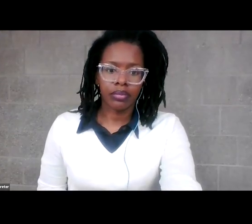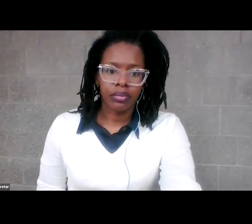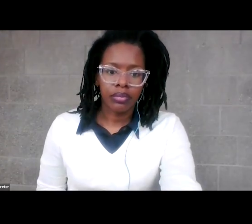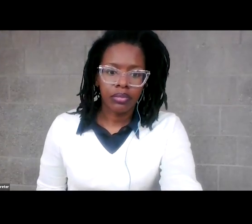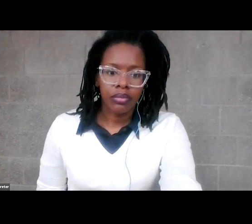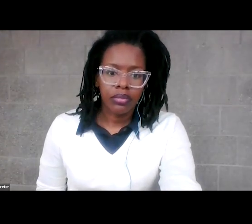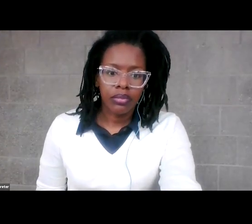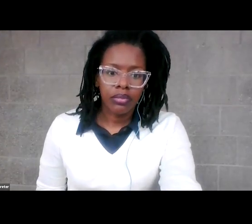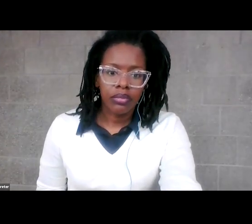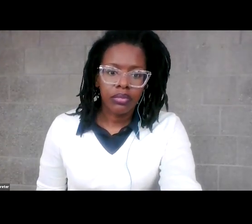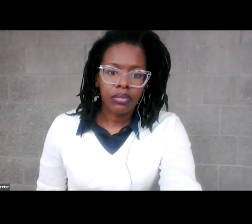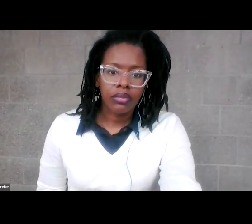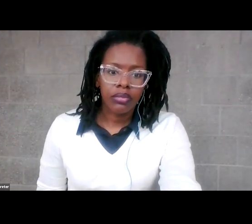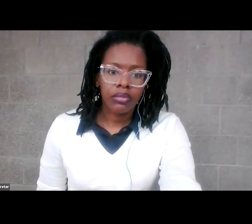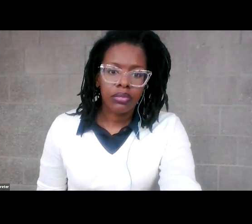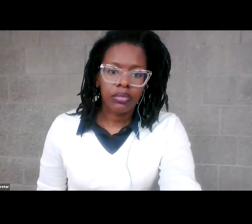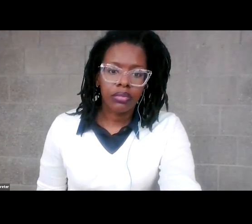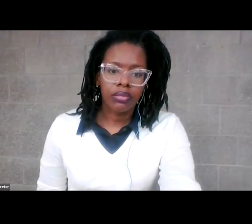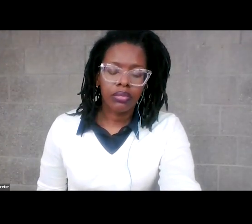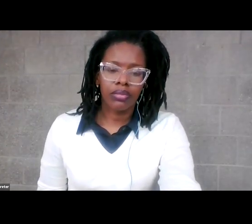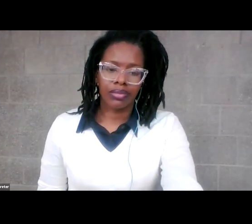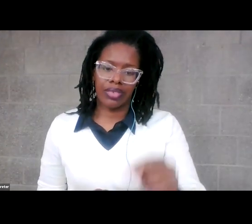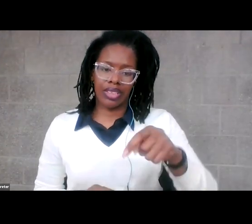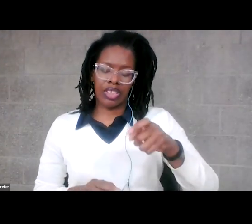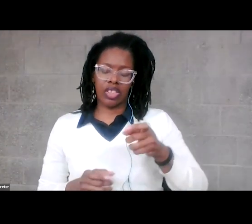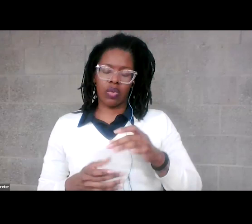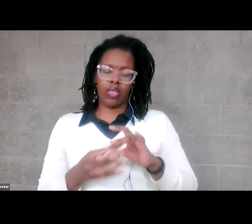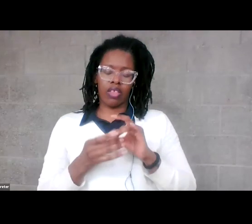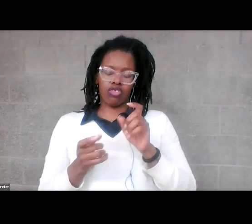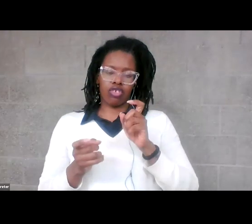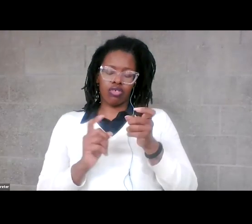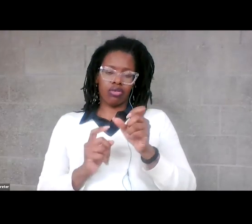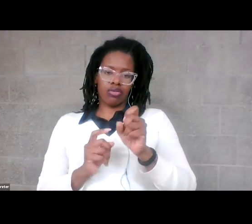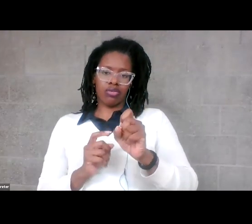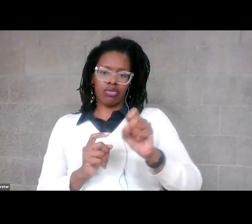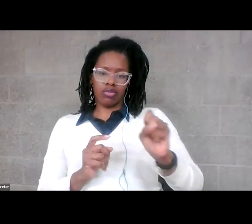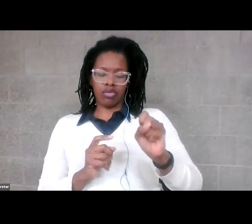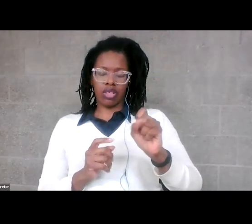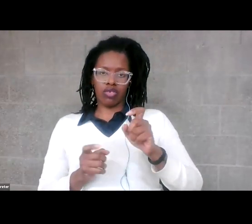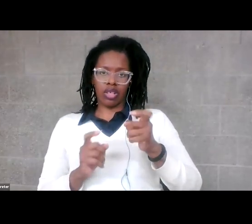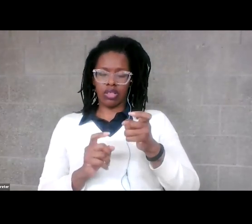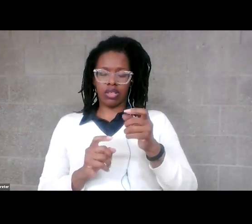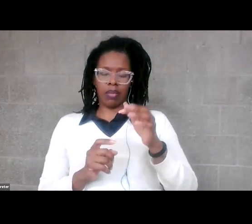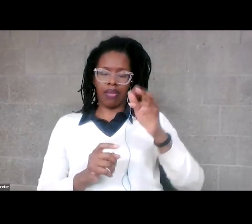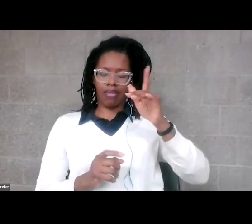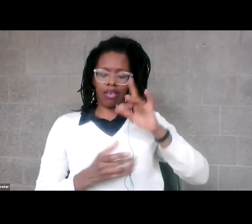[Pam] Muy bien, esta es sobre los cambios que hizo la Seguridad Social en lo que considera trabajo relevante pasado.